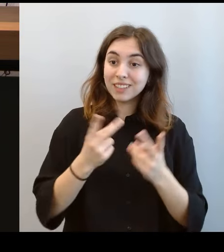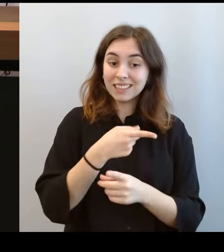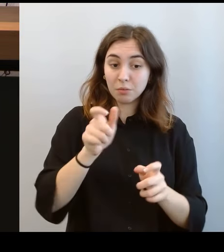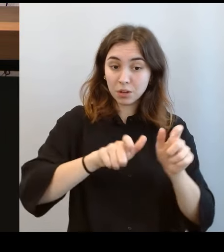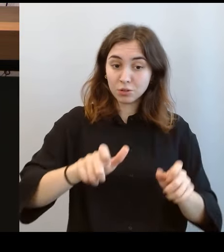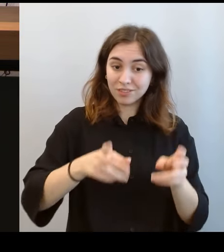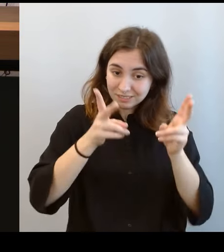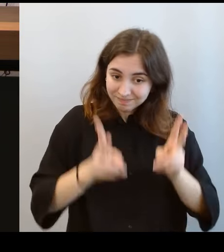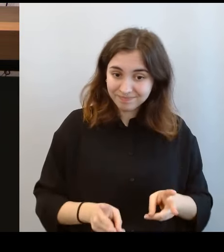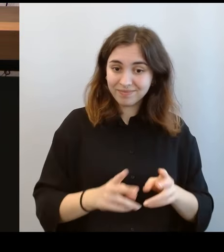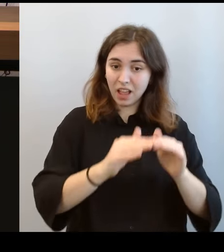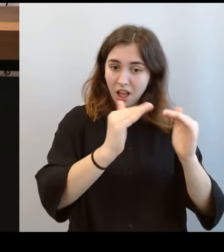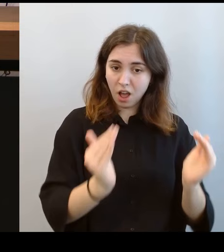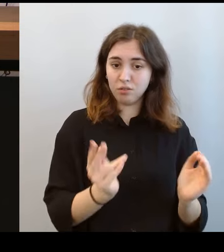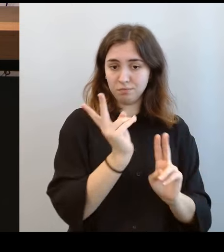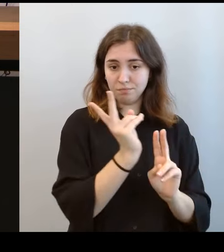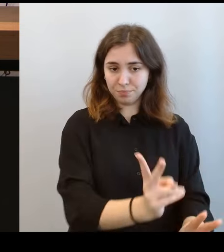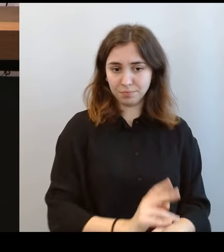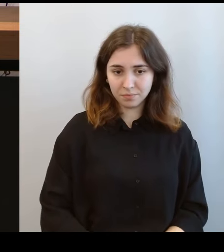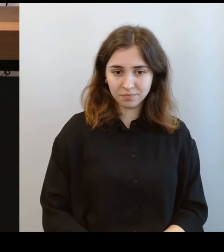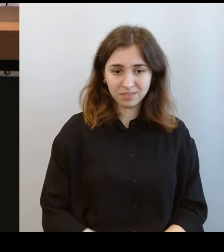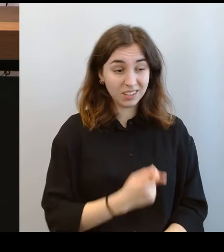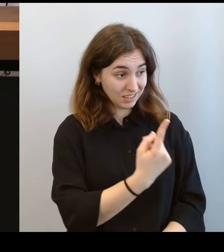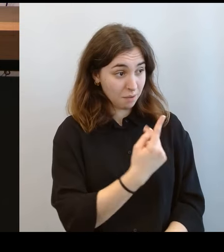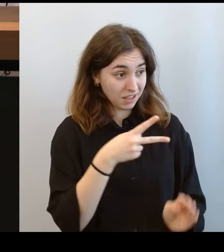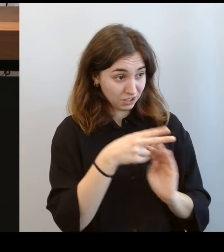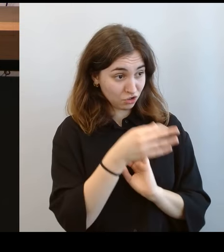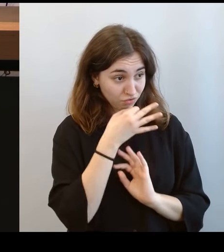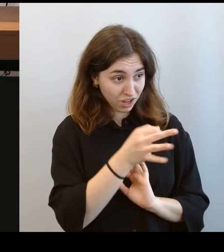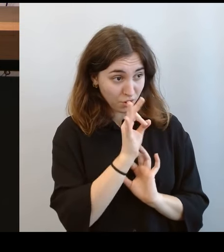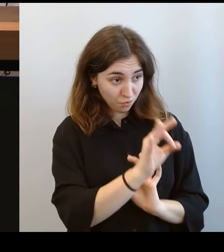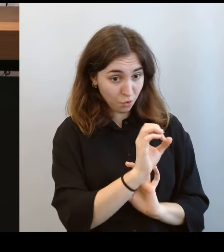(Rednerwechsel) Gestatten Sie eine Zwischenfrage des Abgeordneten Franco? (Rednerwechsel) Nein.